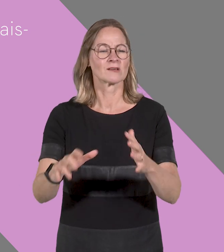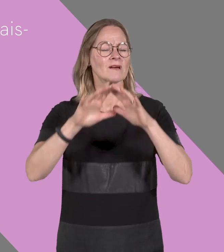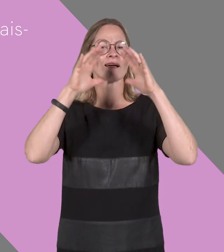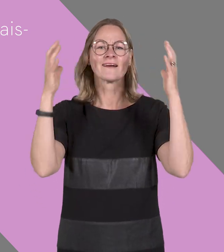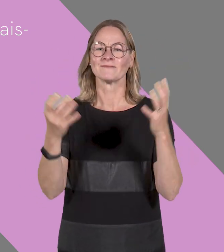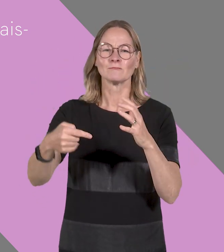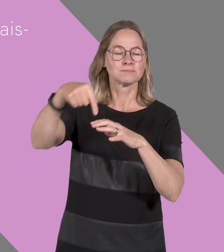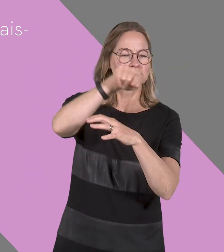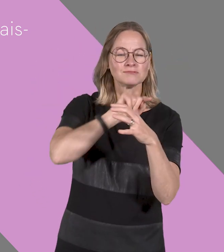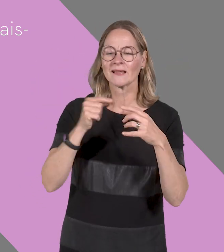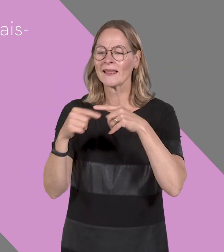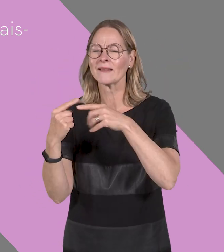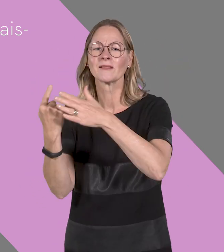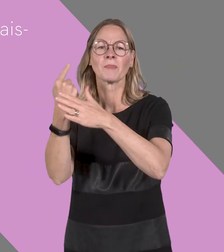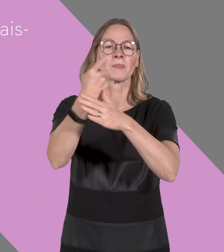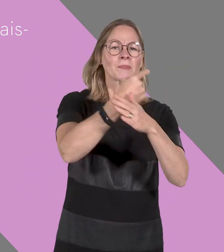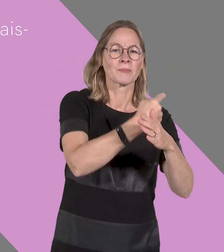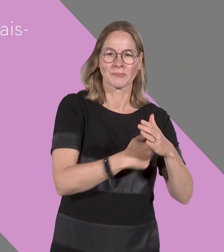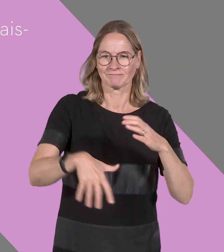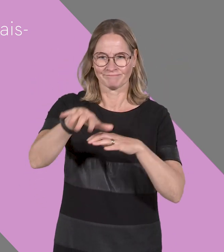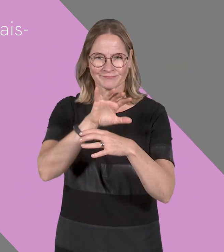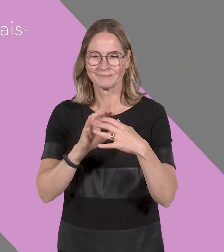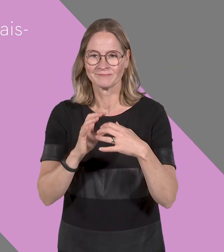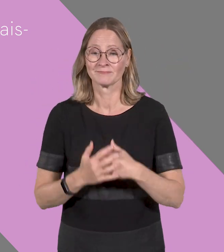maailmanlaajuisesti erilaisten tapahtumien merkeissä.